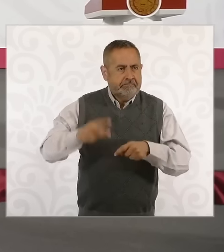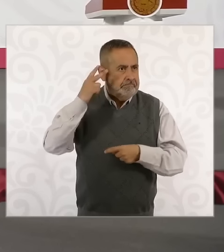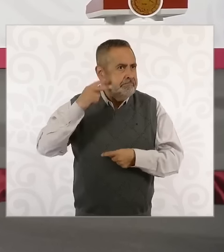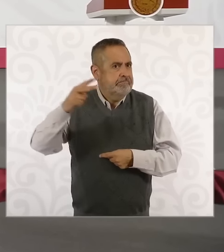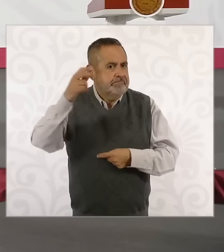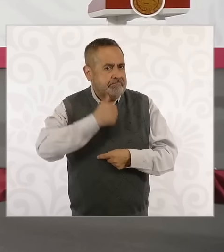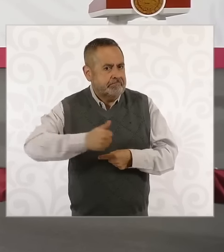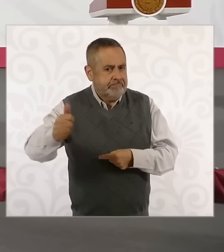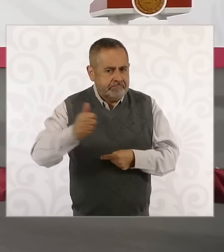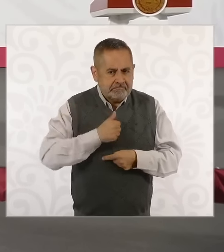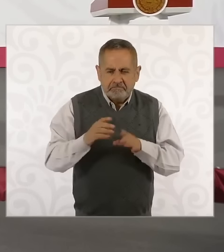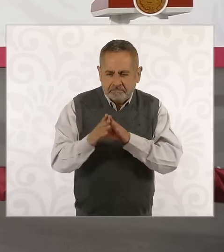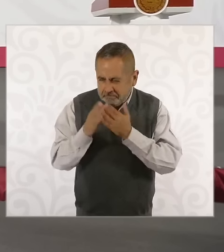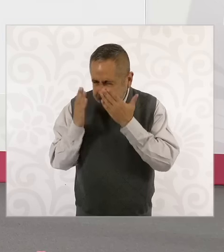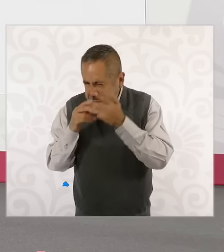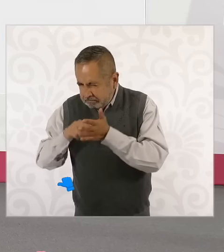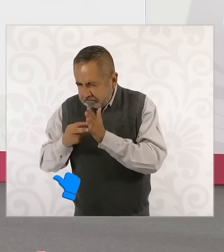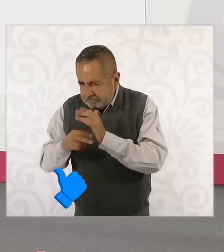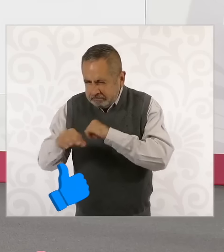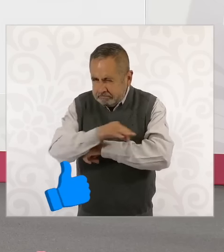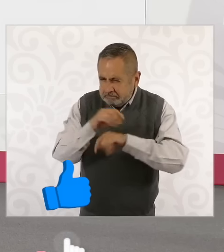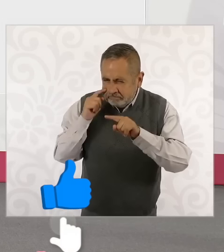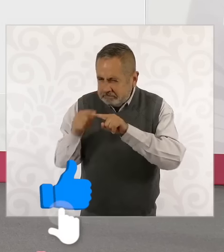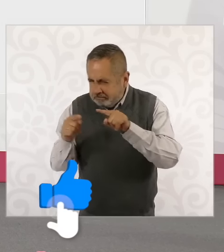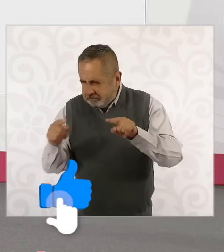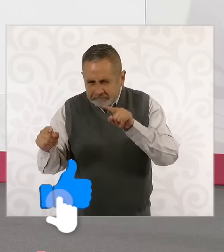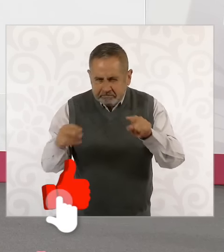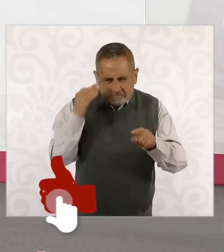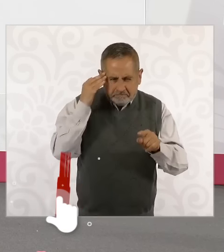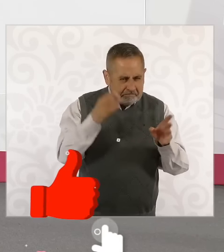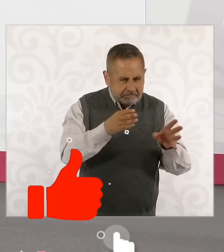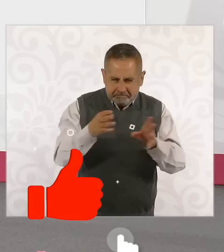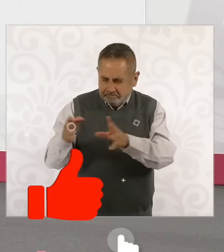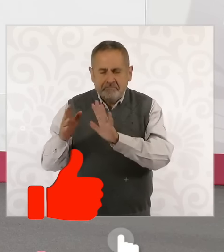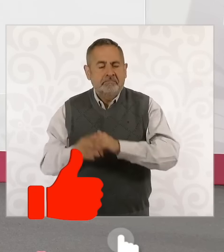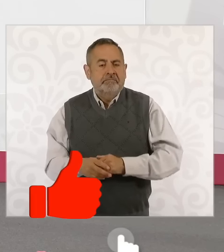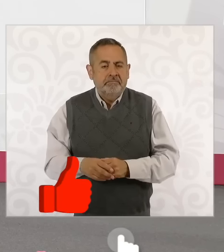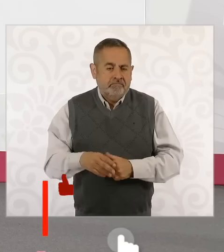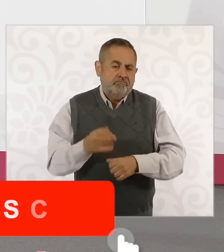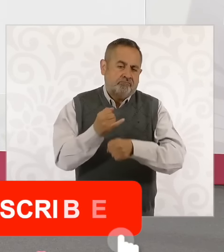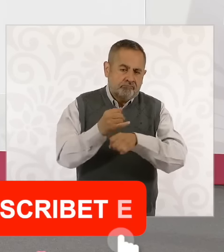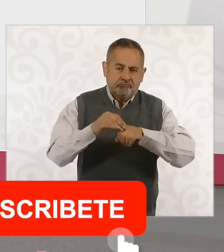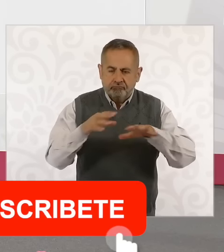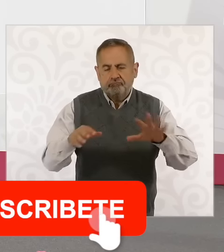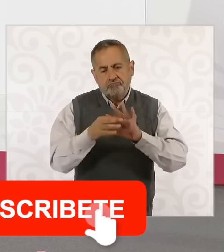estudios, que es la eh fase dos, que evidentemente se eh contiene información que después tanto